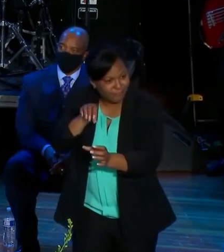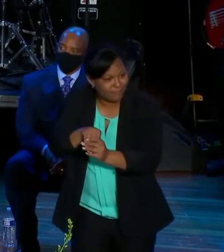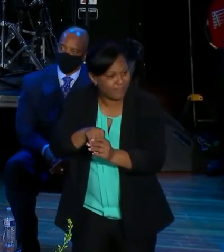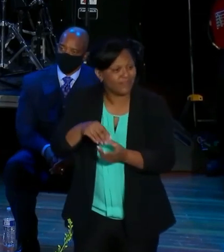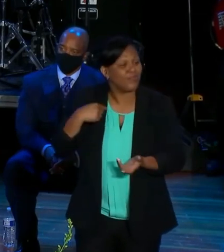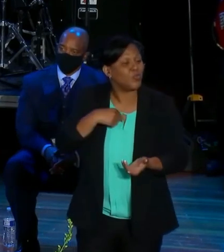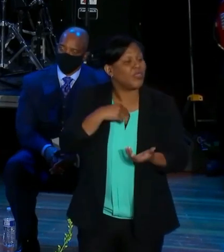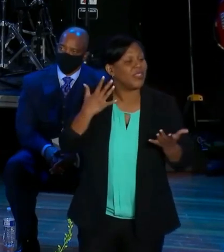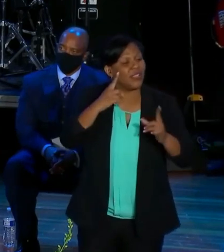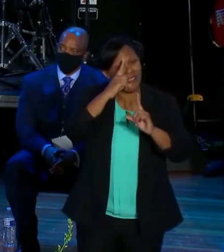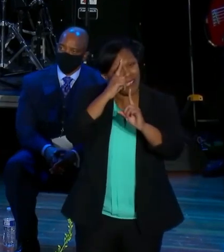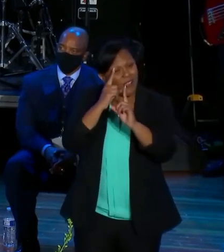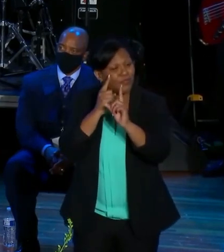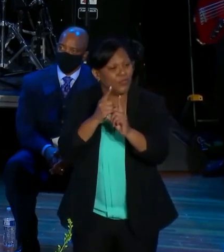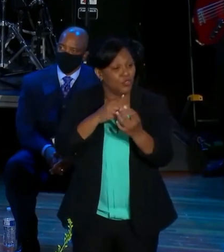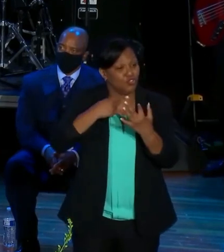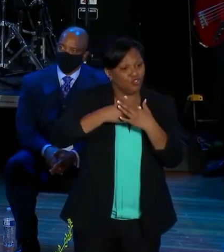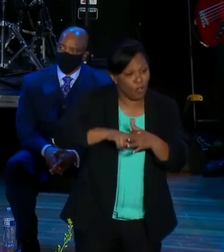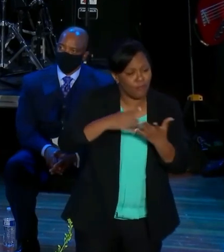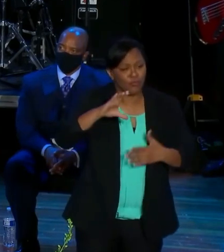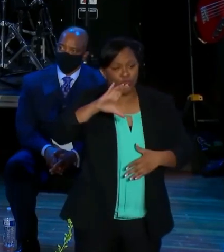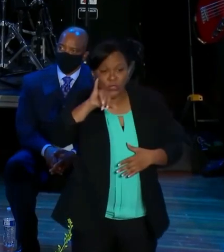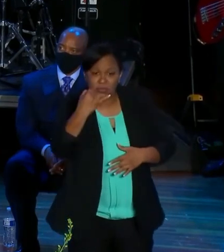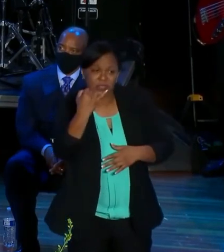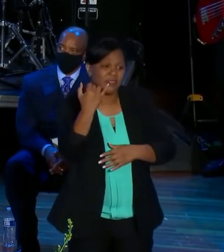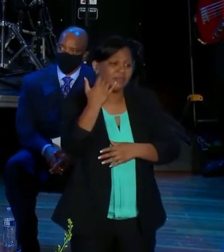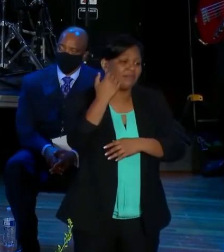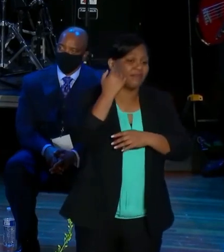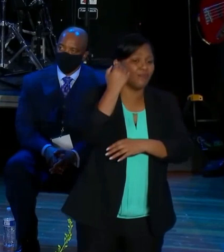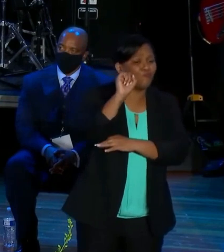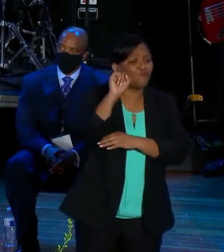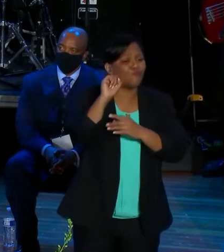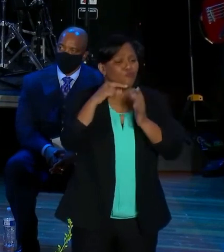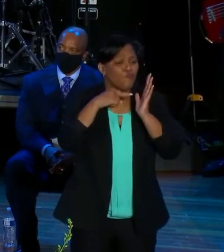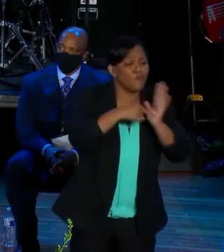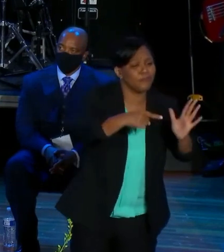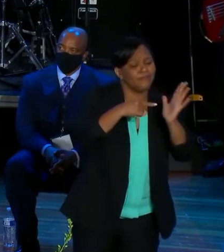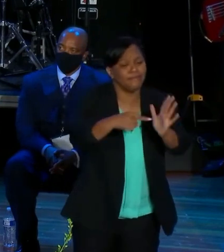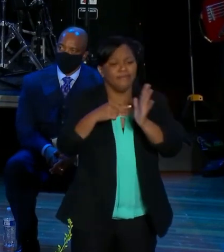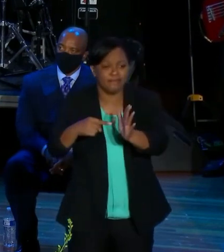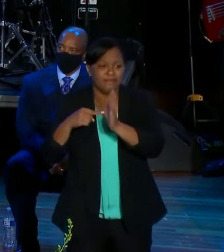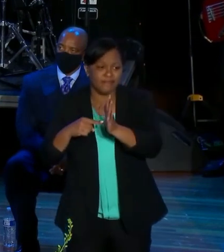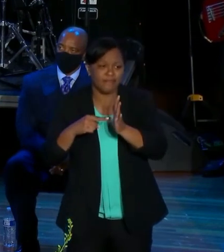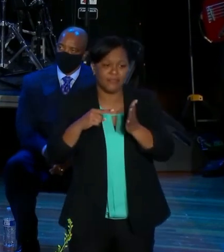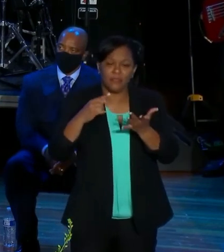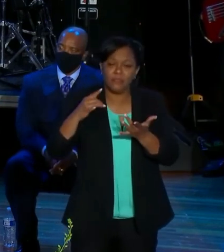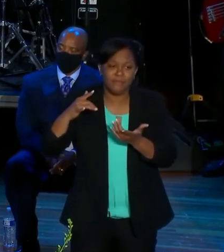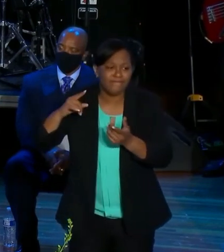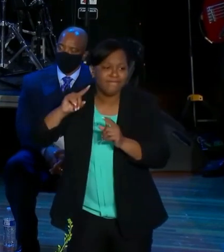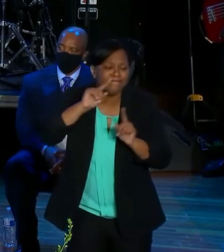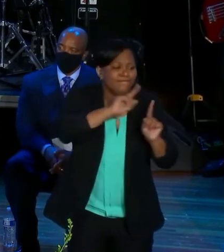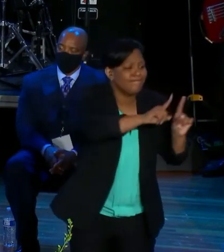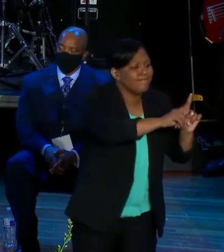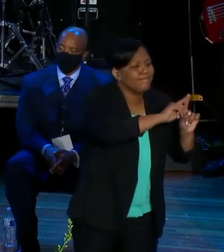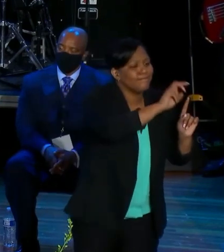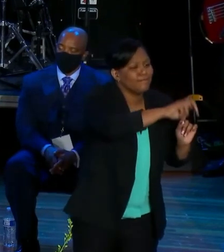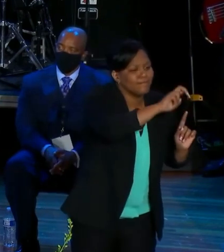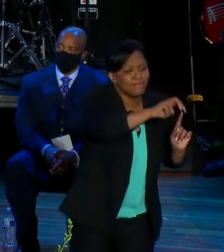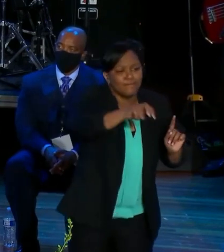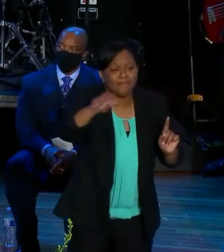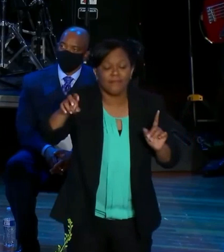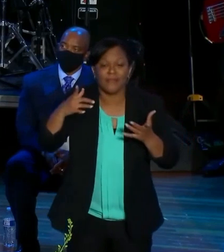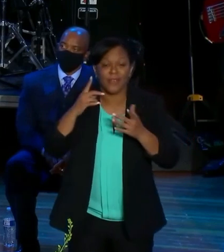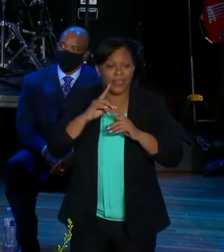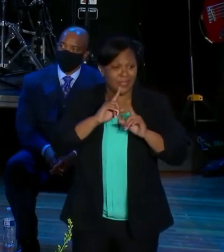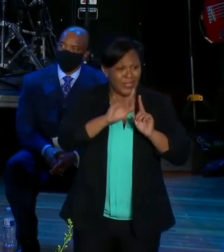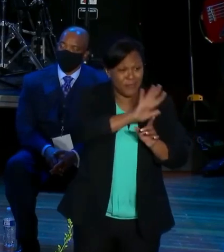Jag höll tal och agerade vid de flesta av de begravningar som vi haft här under de senaste årtiondena